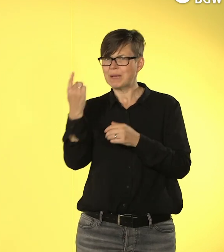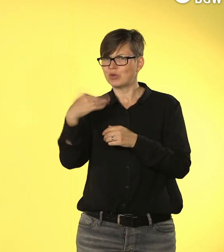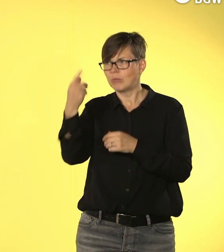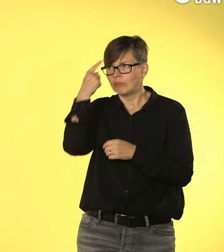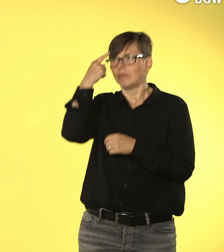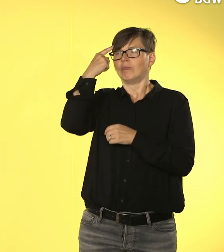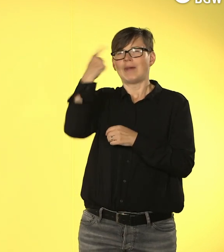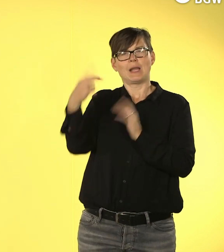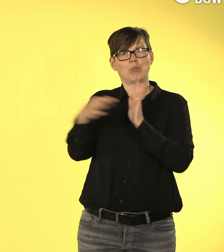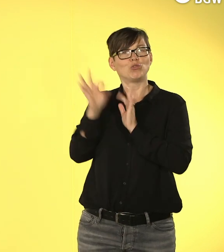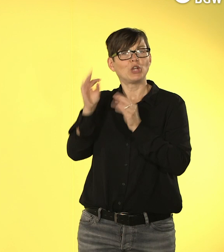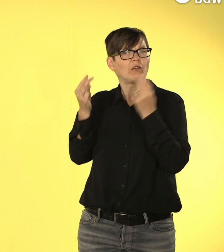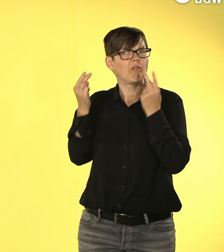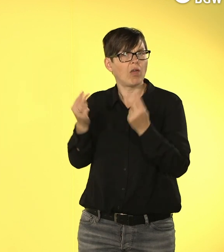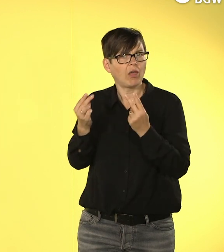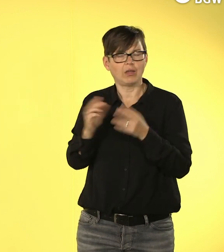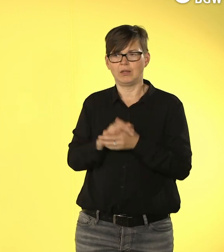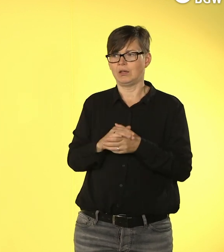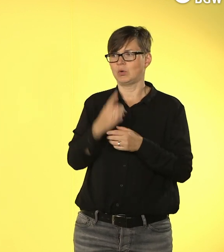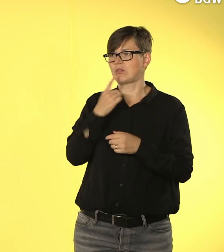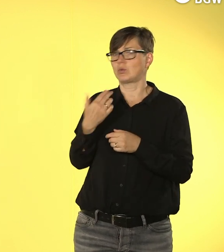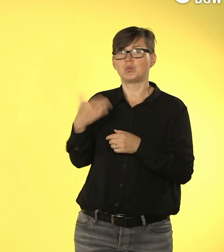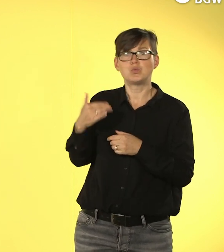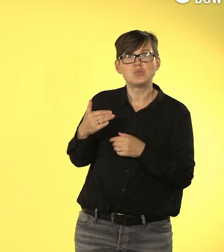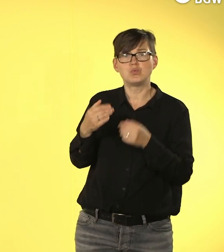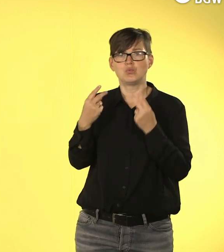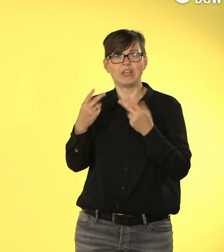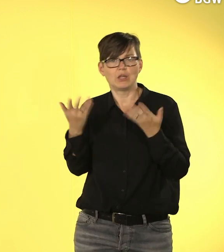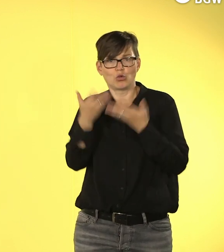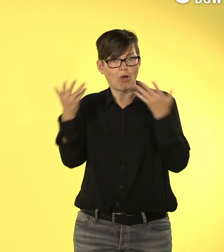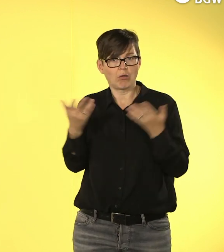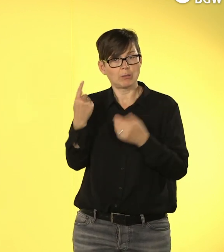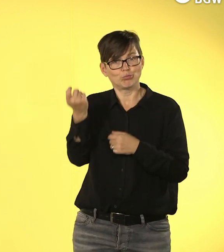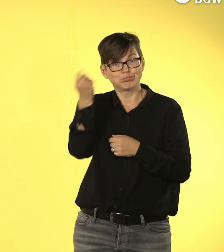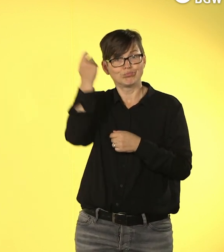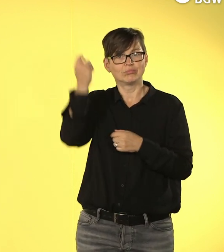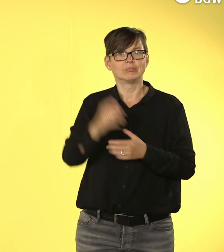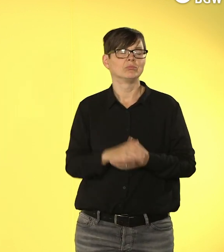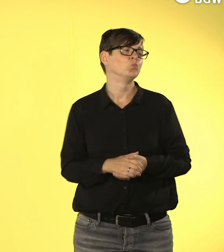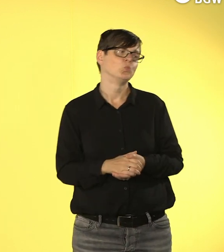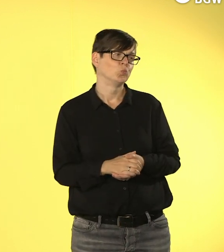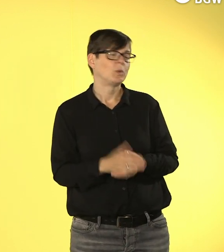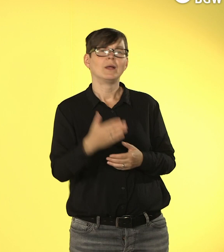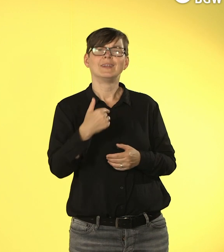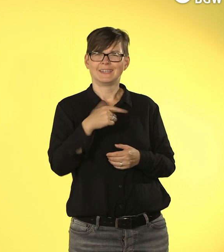den du hervorheben möchtest? Nein, ich bin in der Rolle des Mitarbeiters